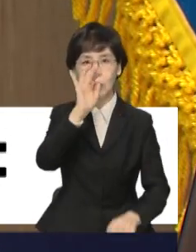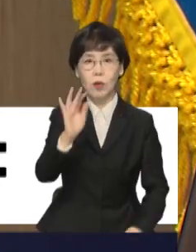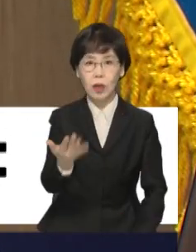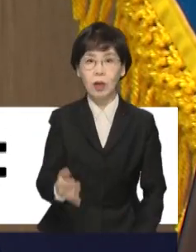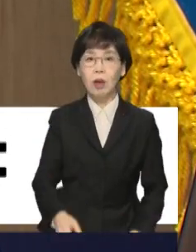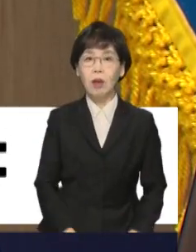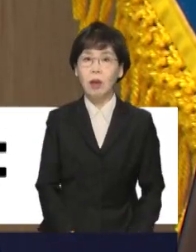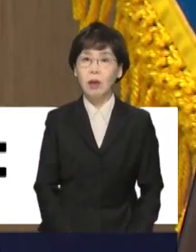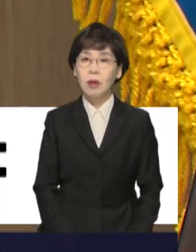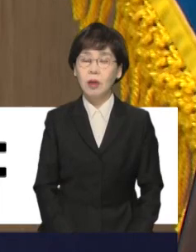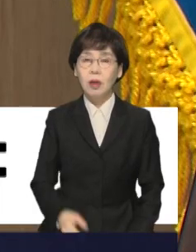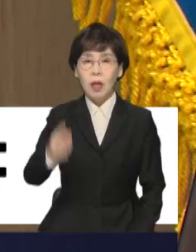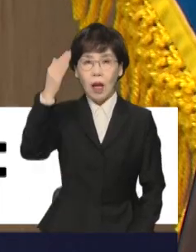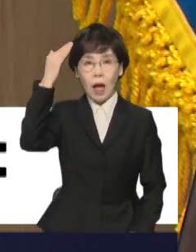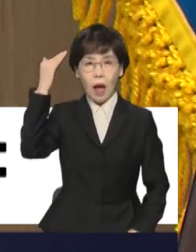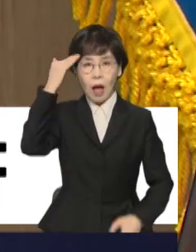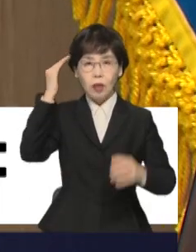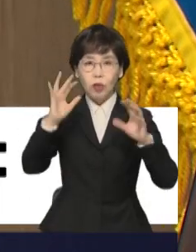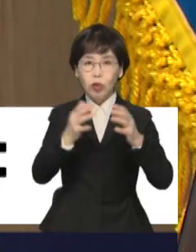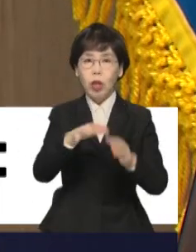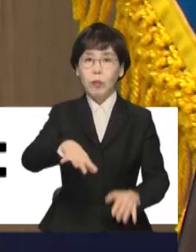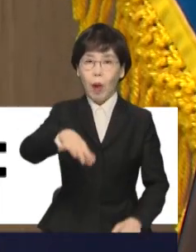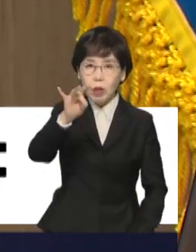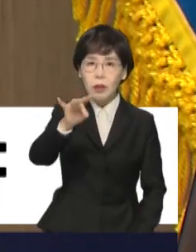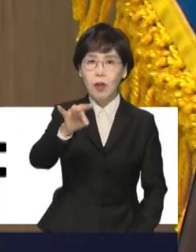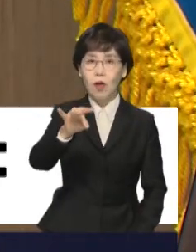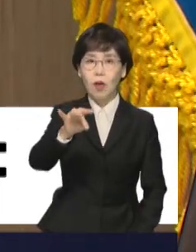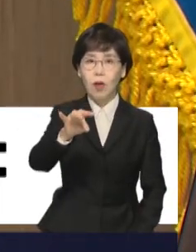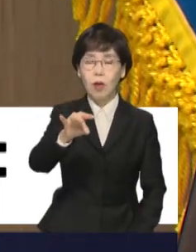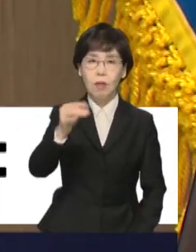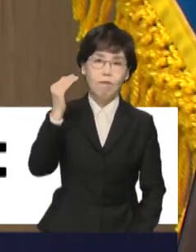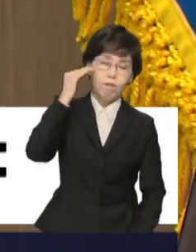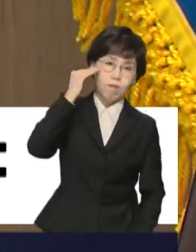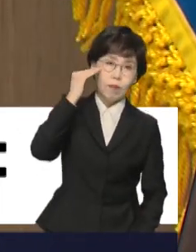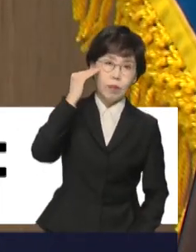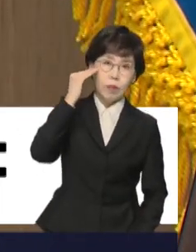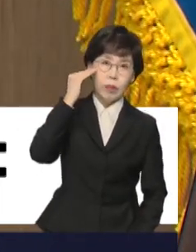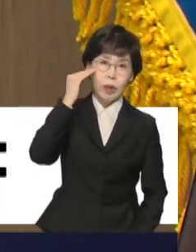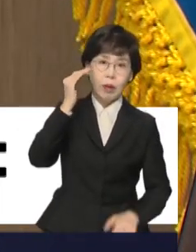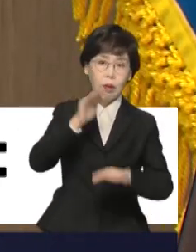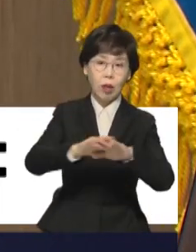한국이 선제적으로 걸림돌을 제거해 나간다면 분명 일본도 호응해 올